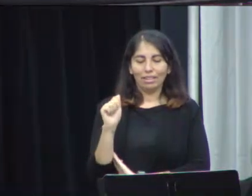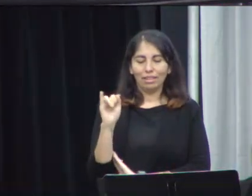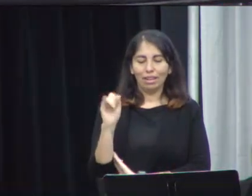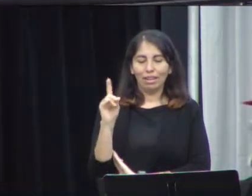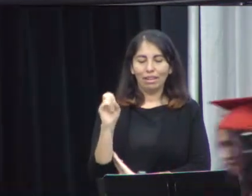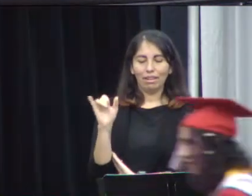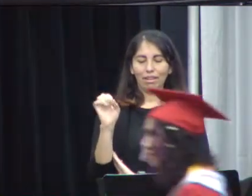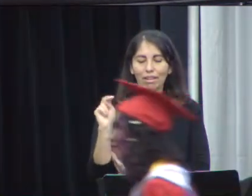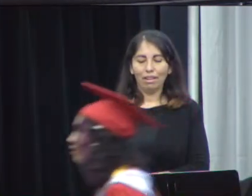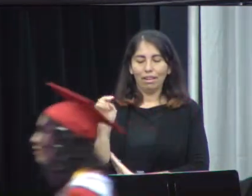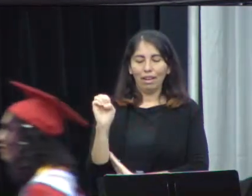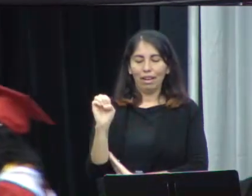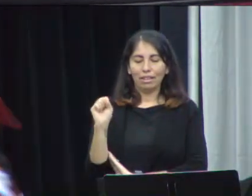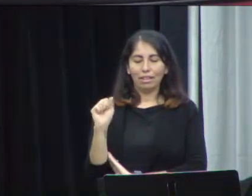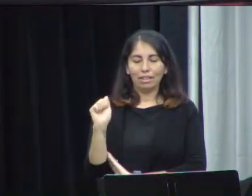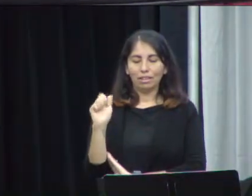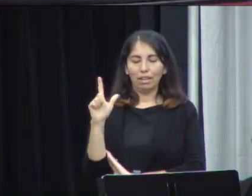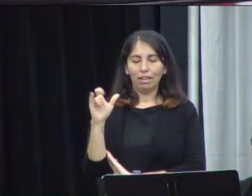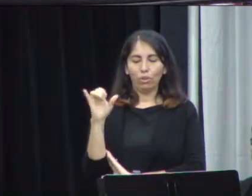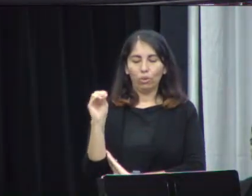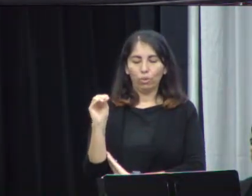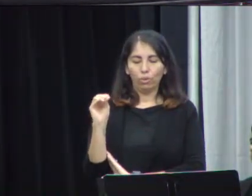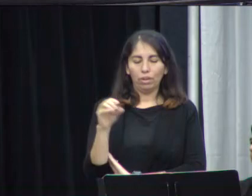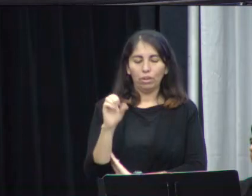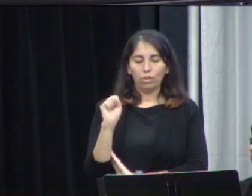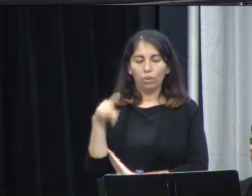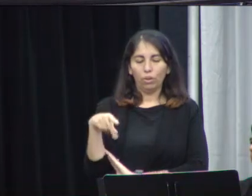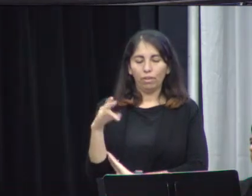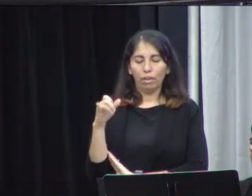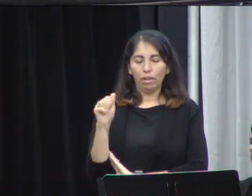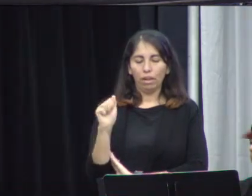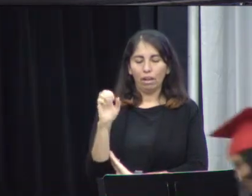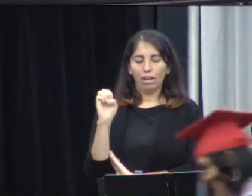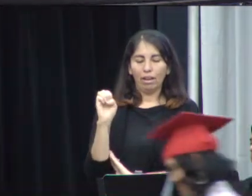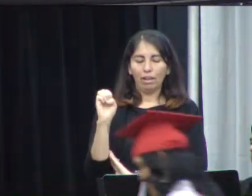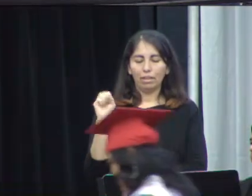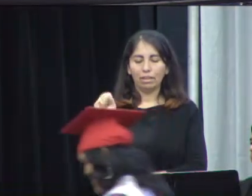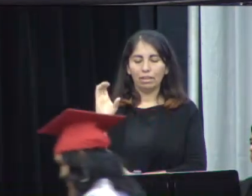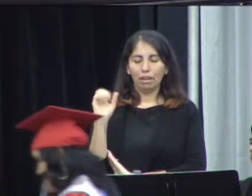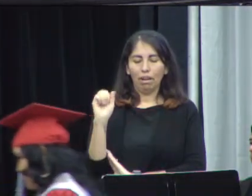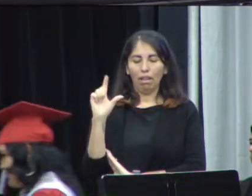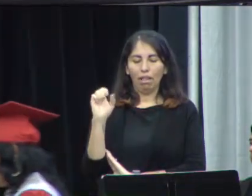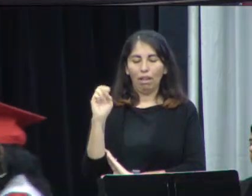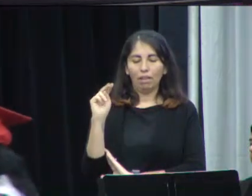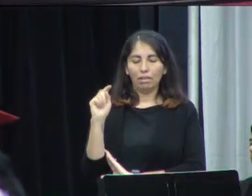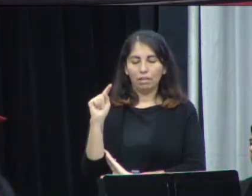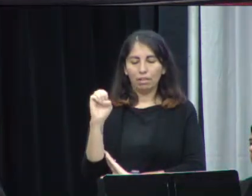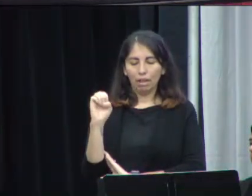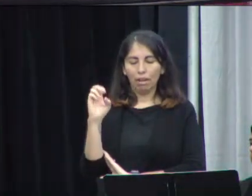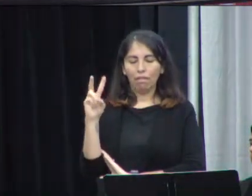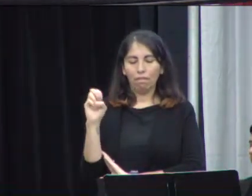(audience applauds) Sophia Escalante Velos. (audience applauds)